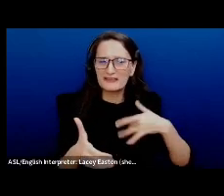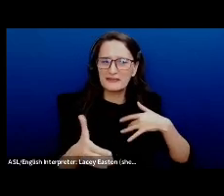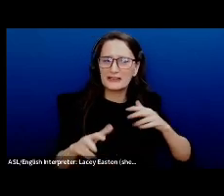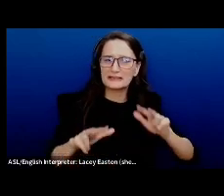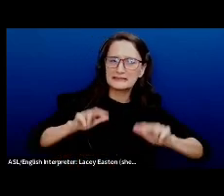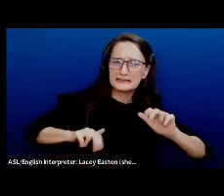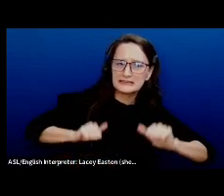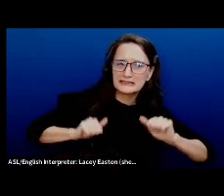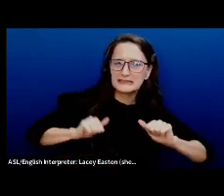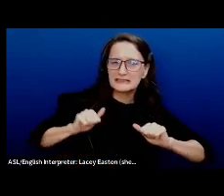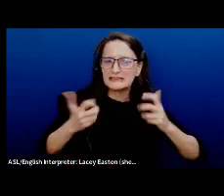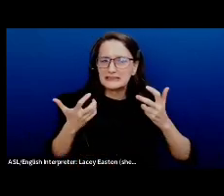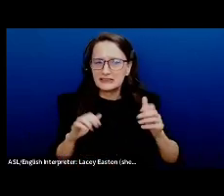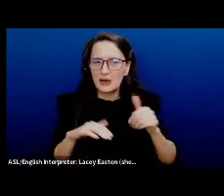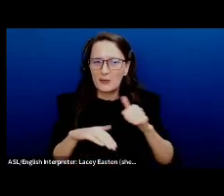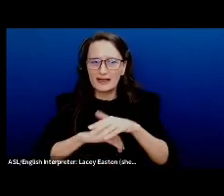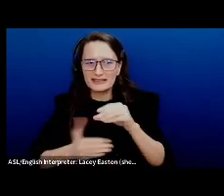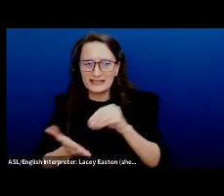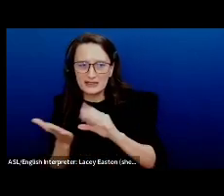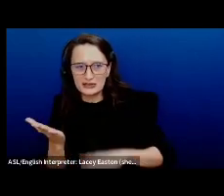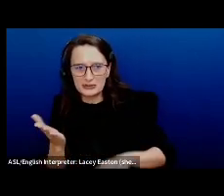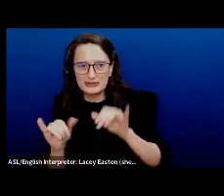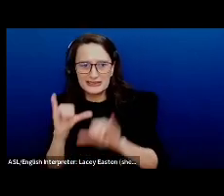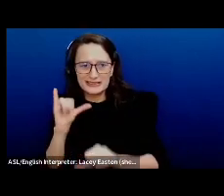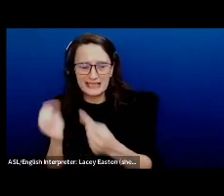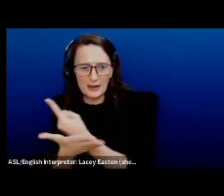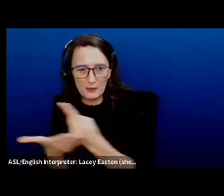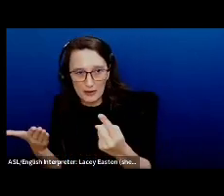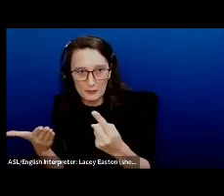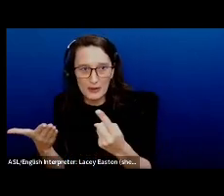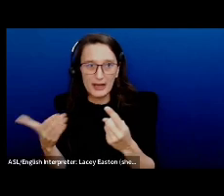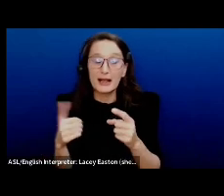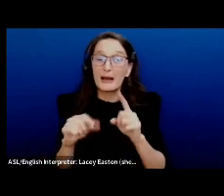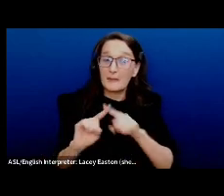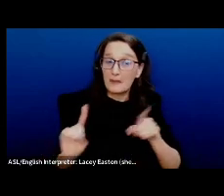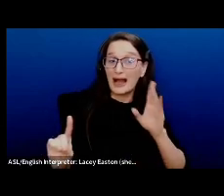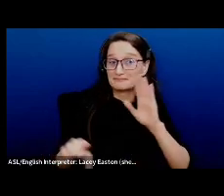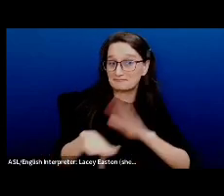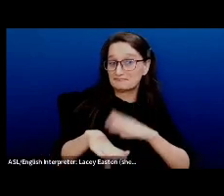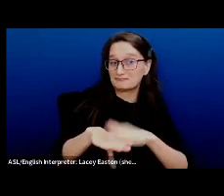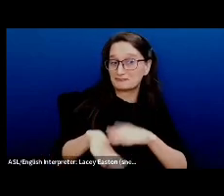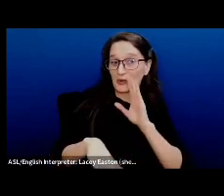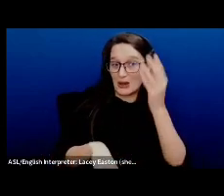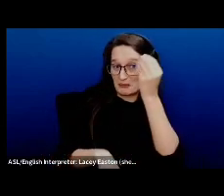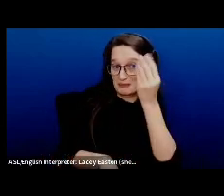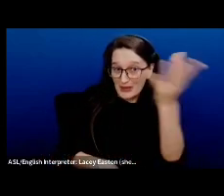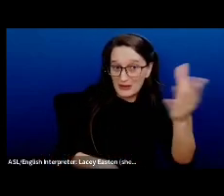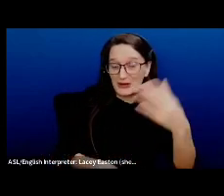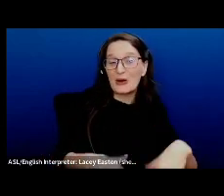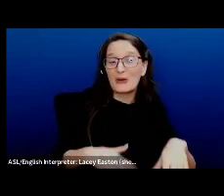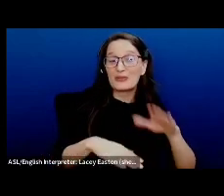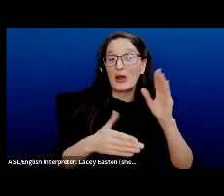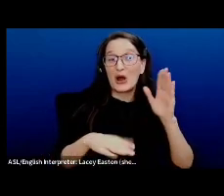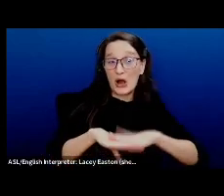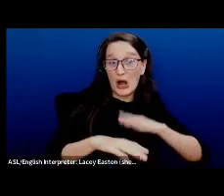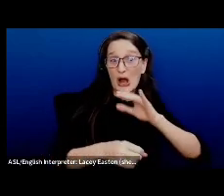al campus, pero los del campus, solo diré, son mucho más divertidos. Durante el verano tenemos